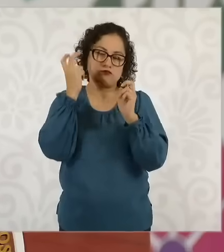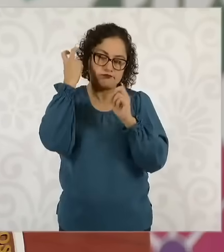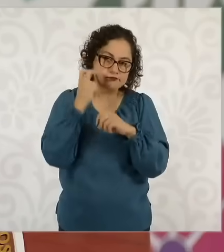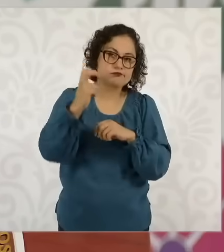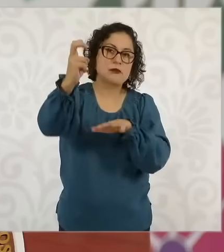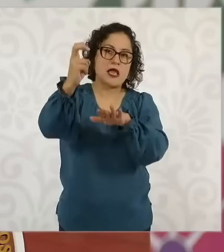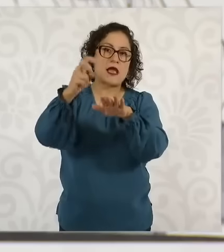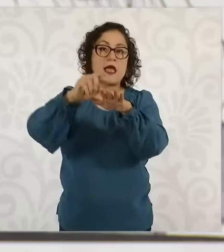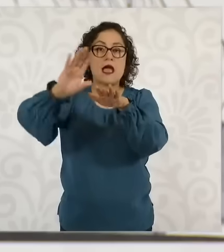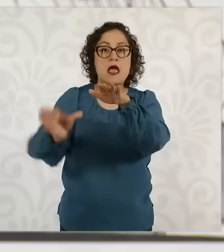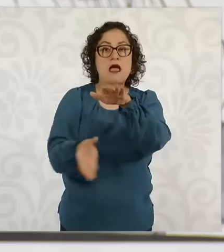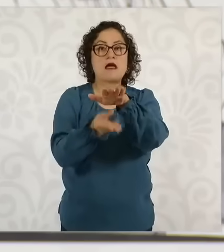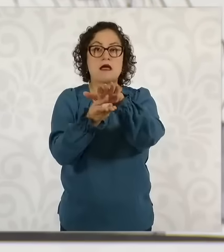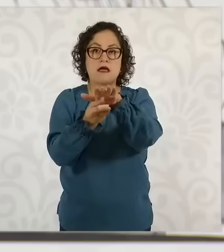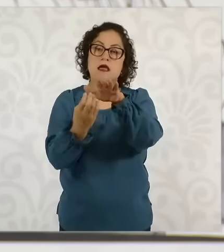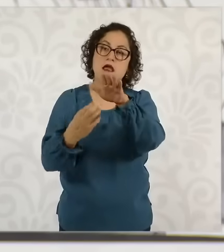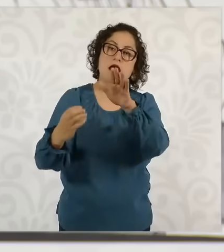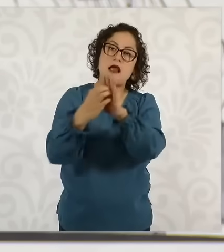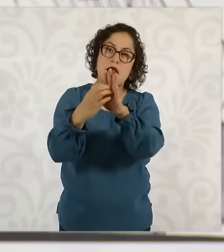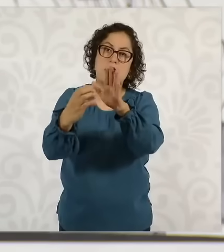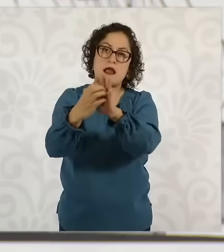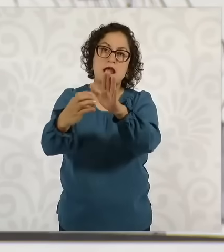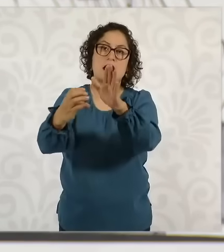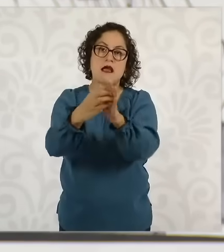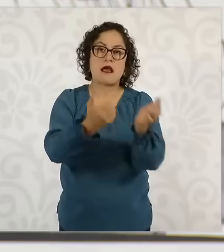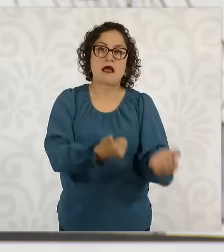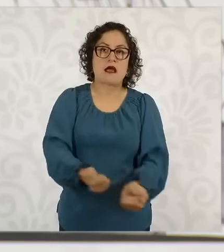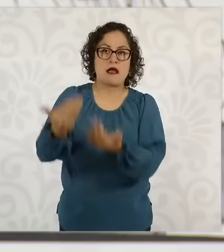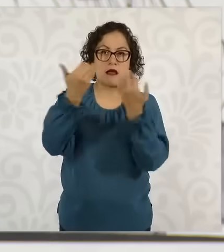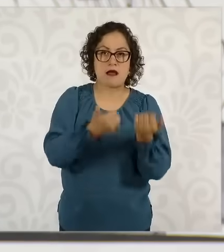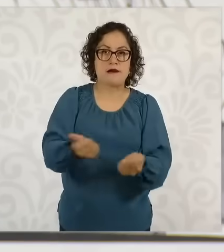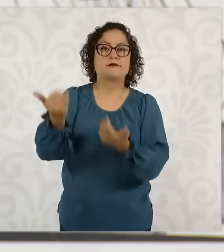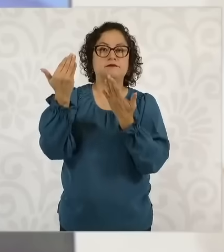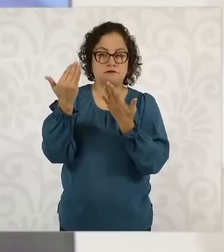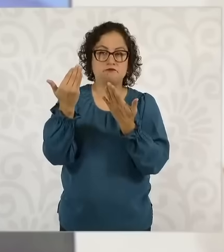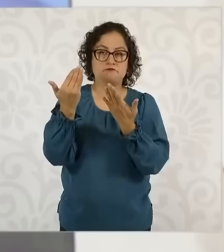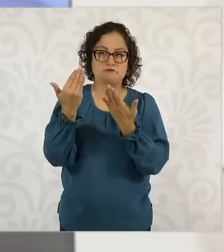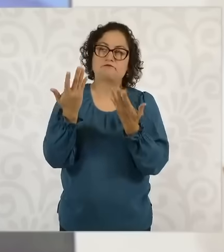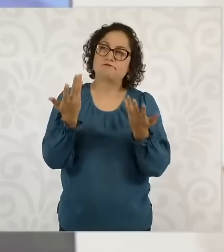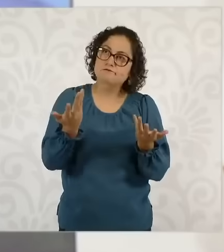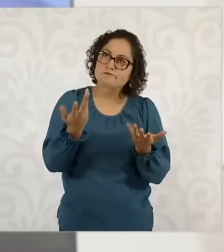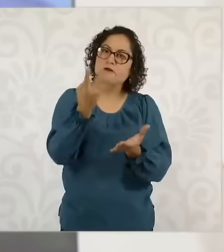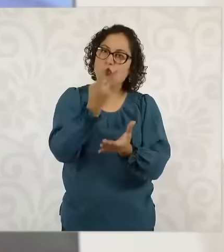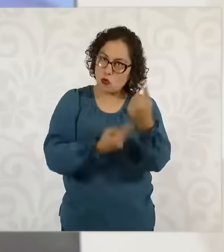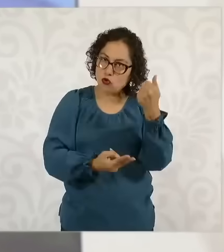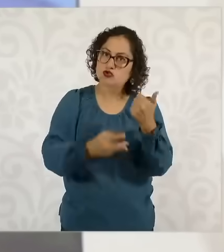y hay aviones dedicados exclusivamente a la carga. Entonces, toma la decisión a partir de un estudio,